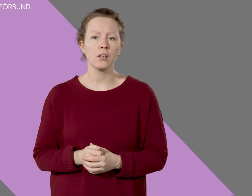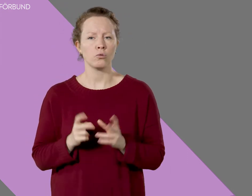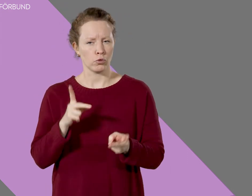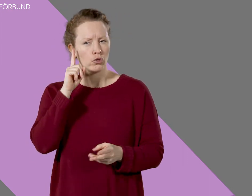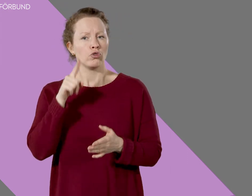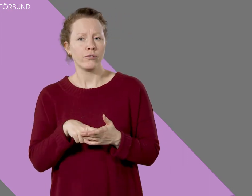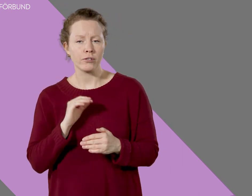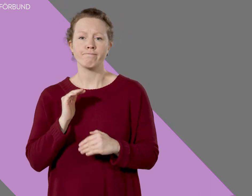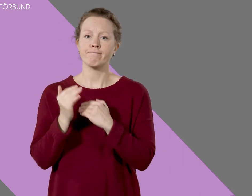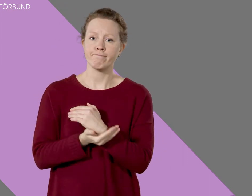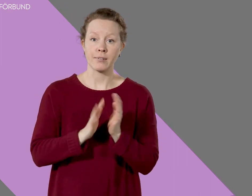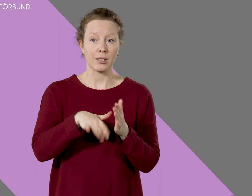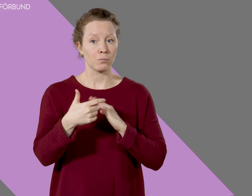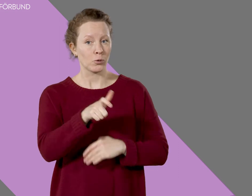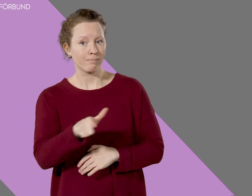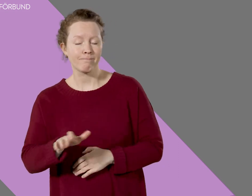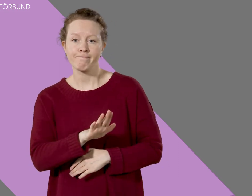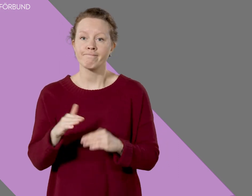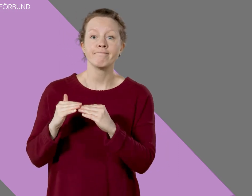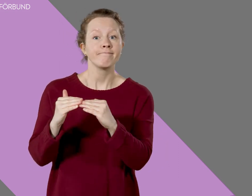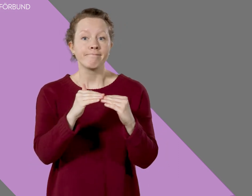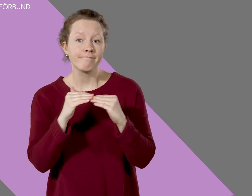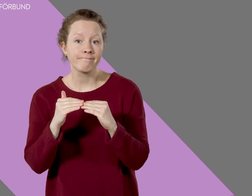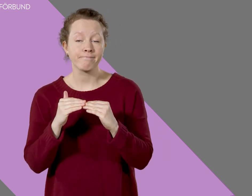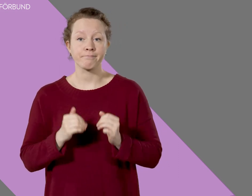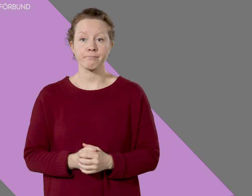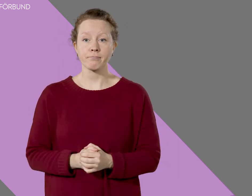för att trygga likabehandlingen av teckenspråkiga.